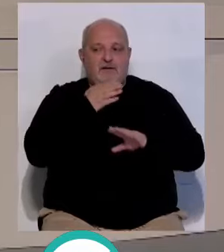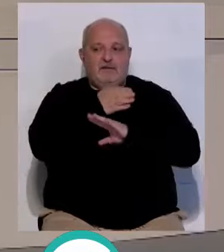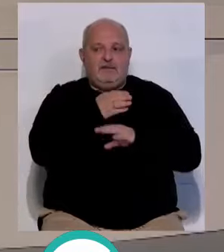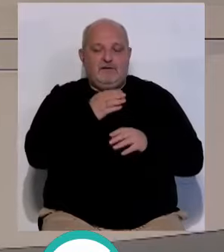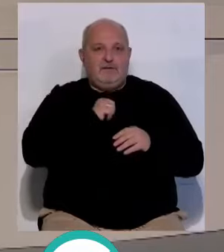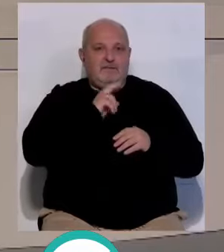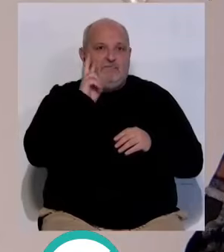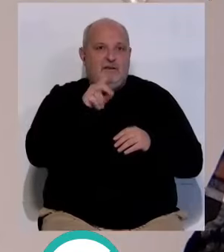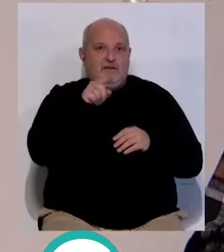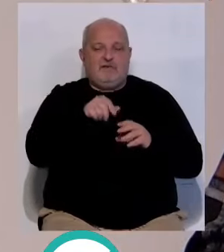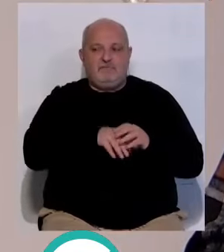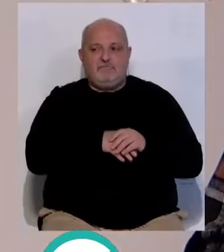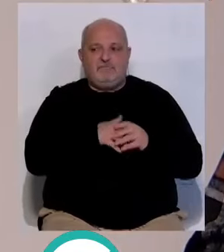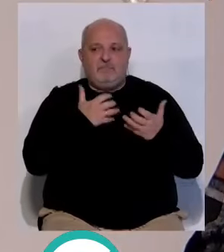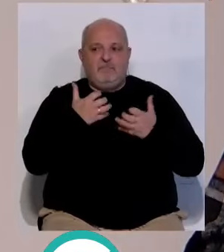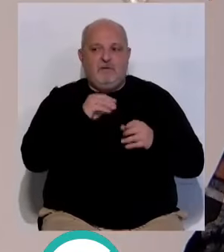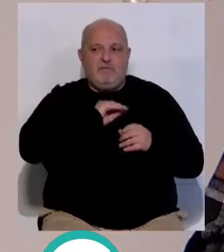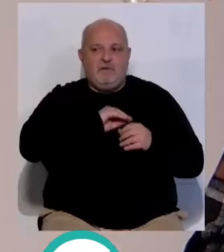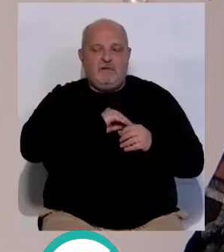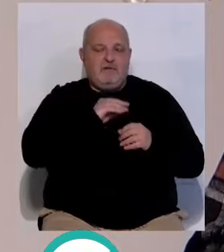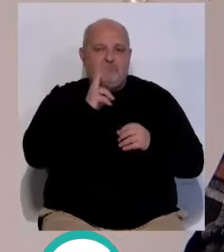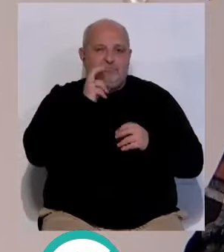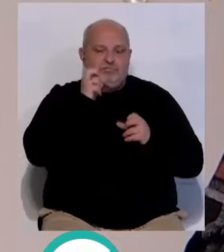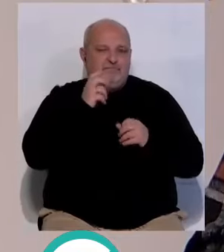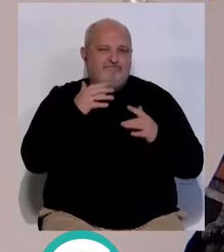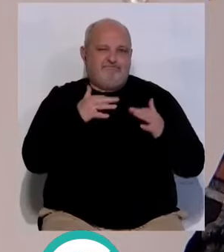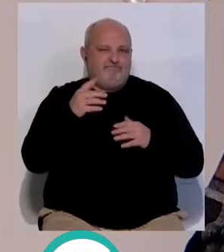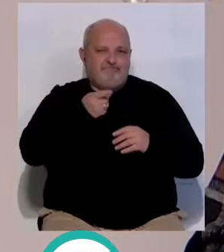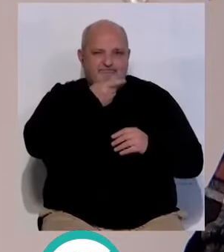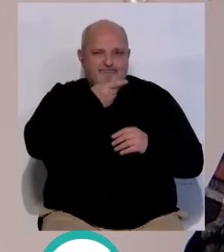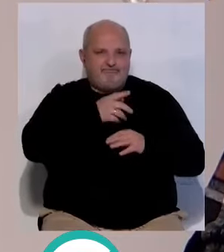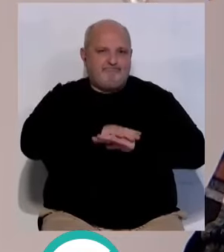verlo allí y la verdad es que el espectáculo fue fue pésimo fue inaceptable se cargó el C